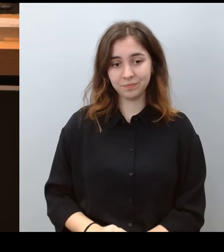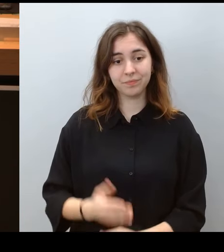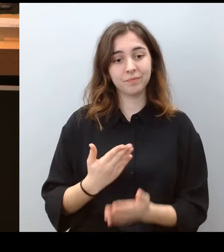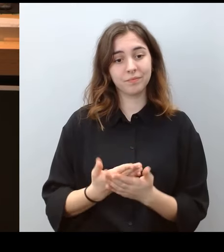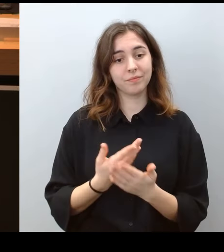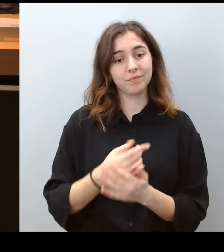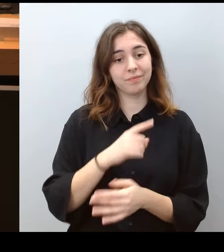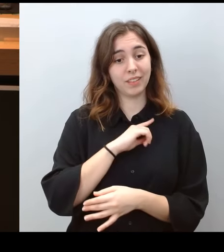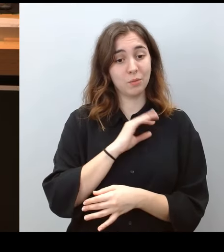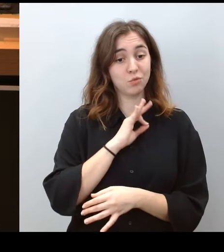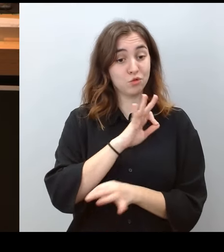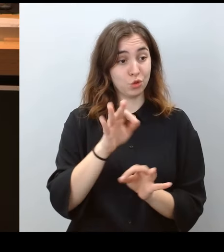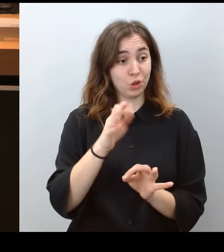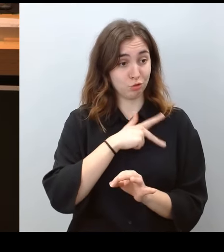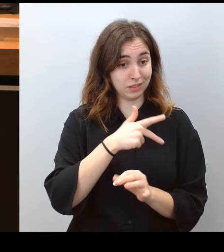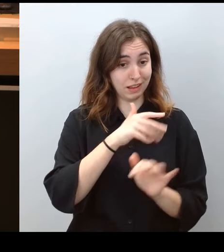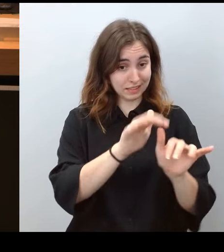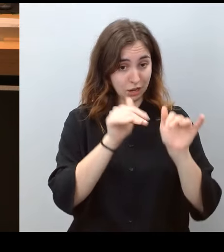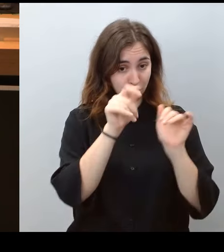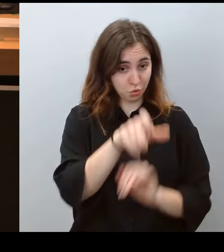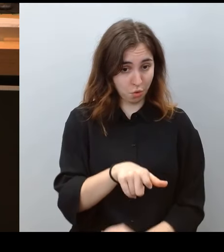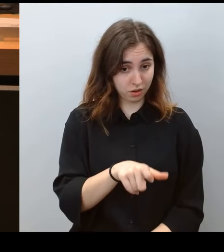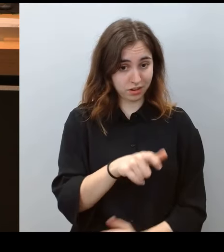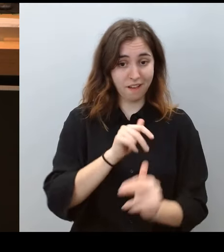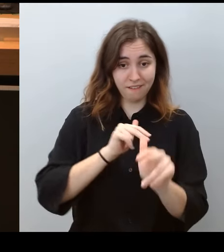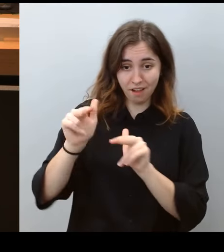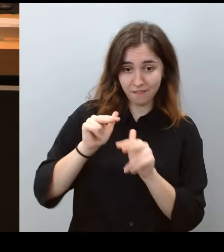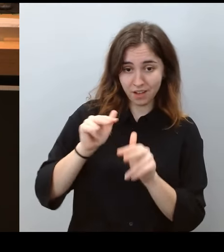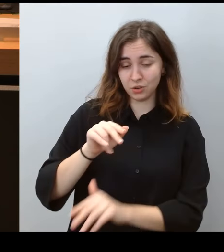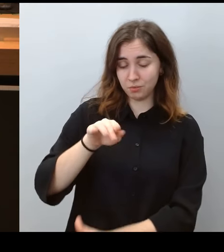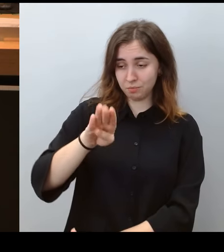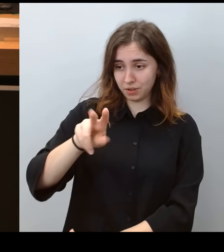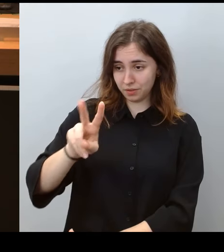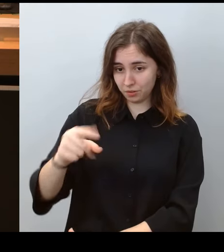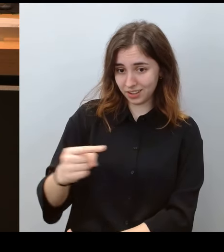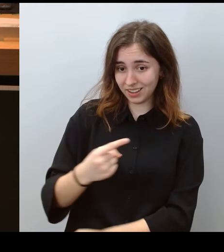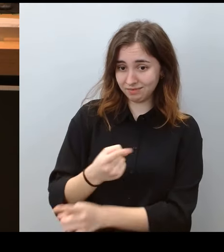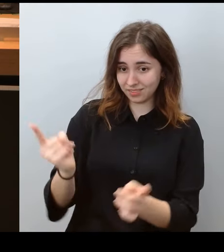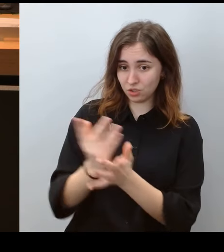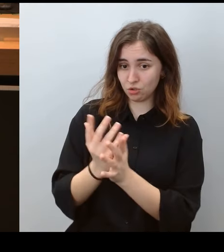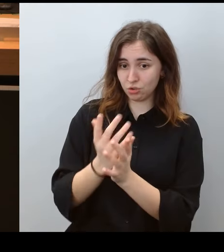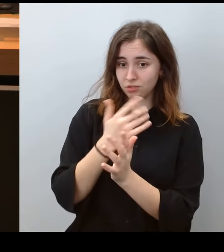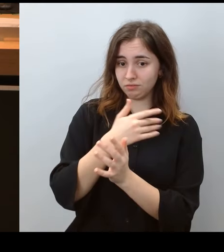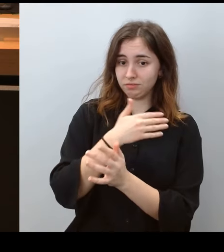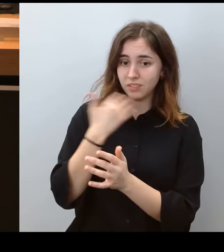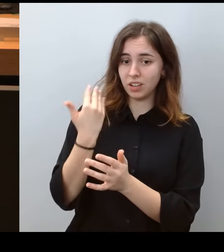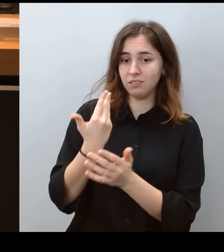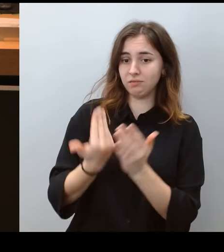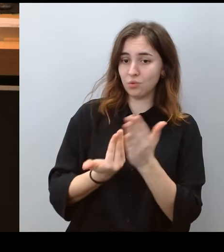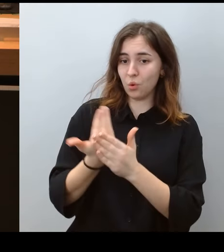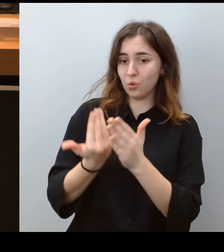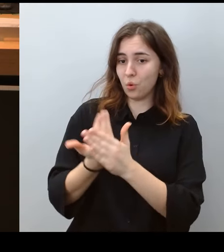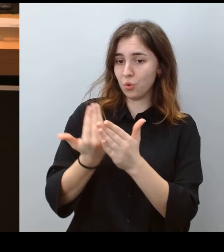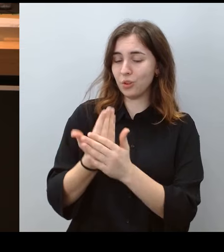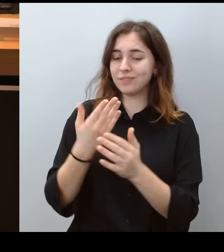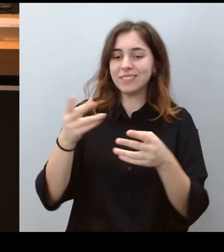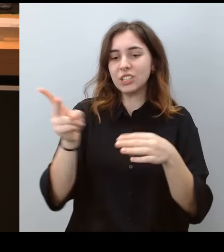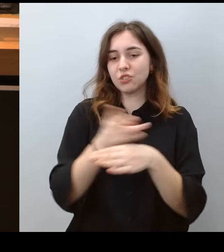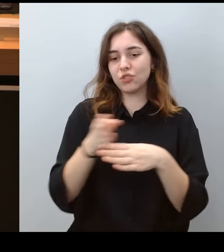dass eine erneute Zwischenlösung auf den Weg gebracht wurde und auch der aktuell gültige Leistungsbescheid jetzt ausreicht.